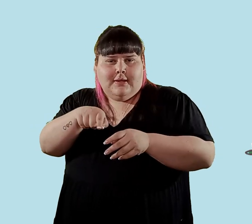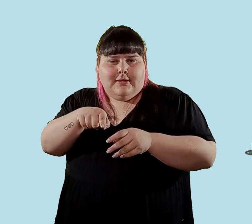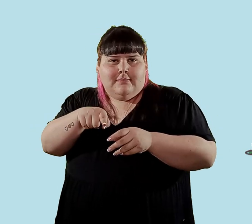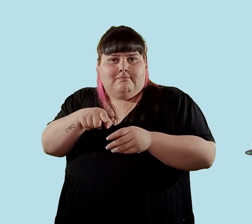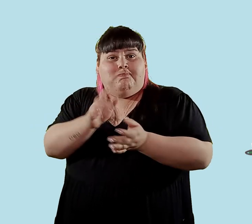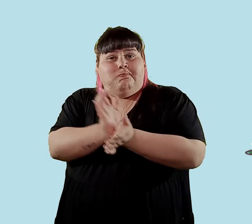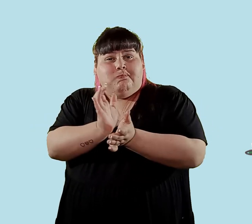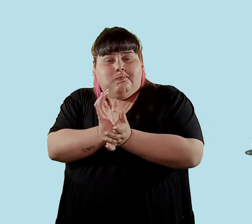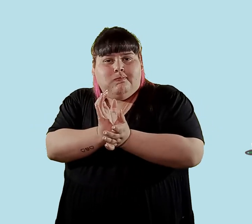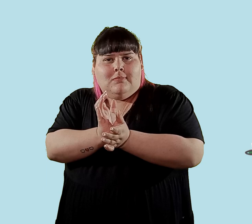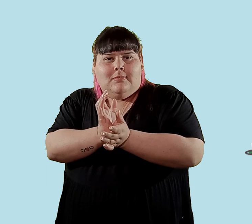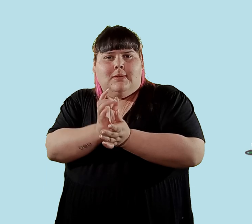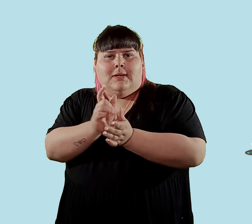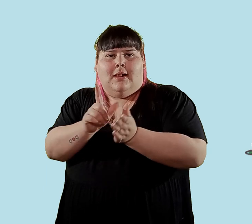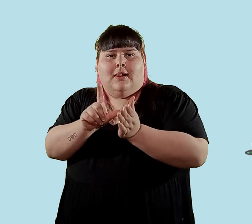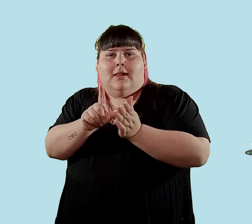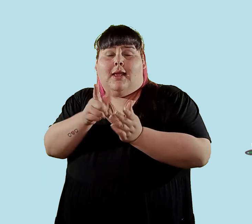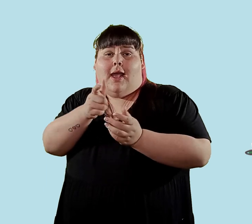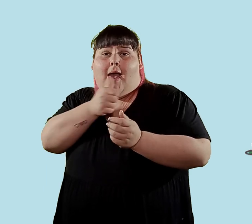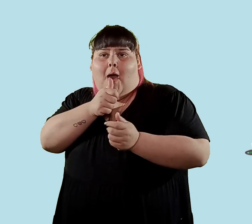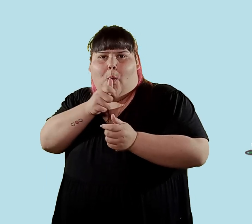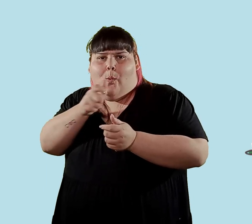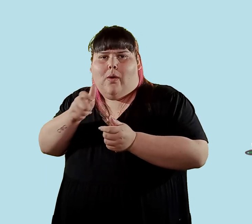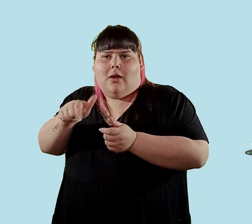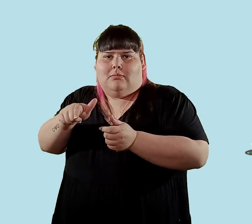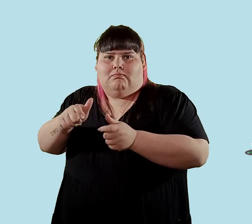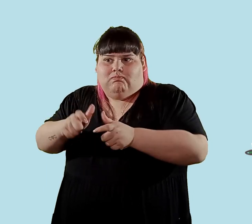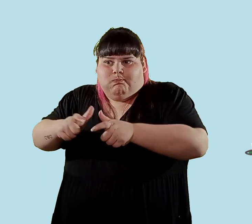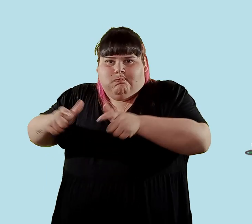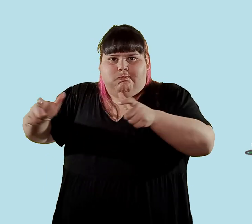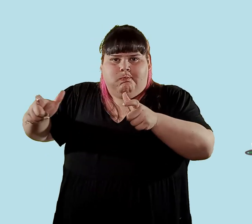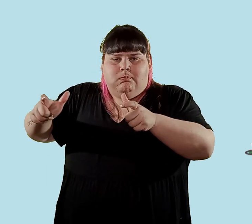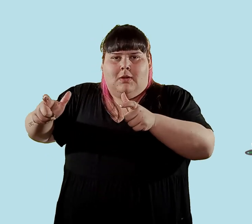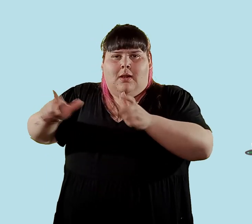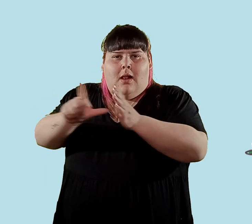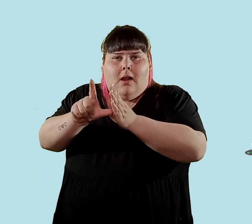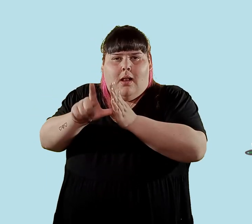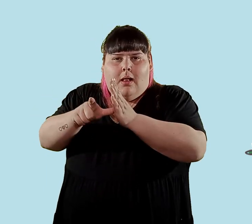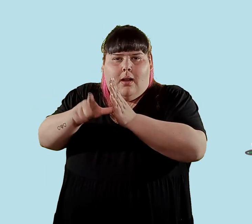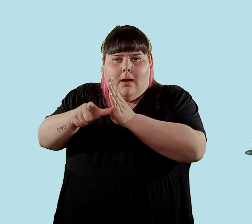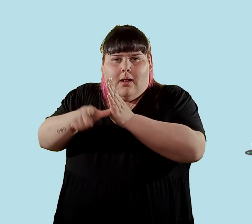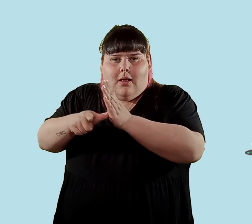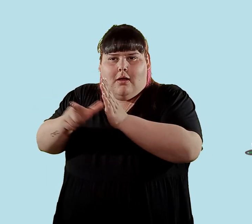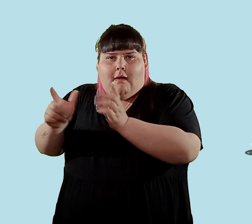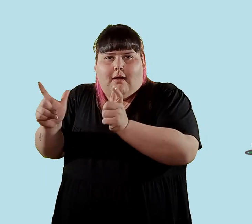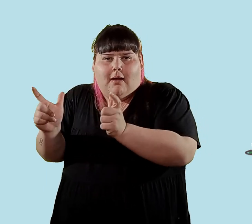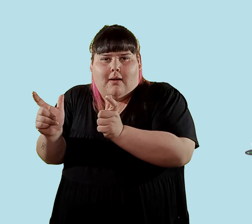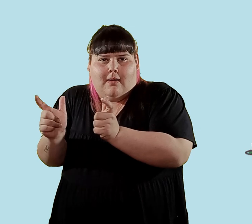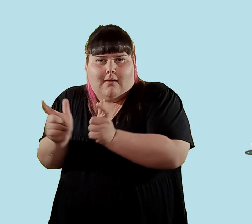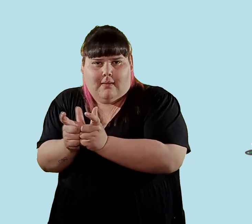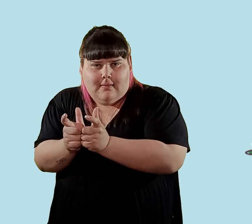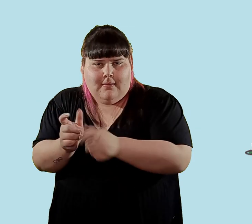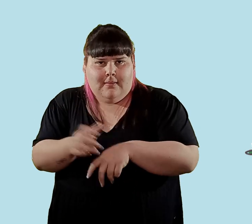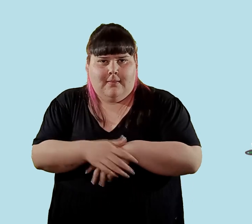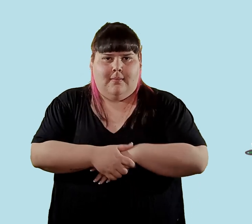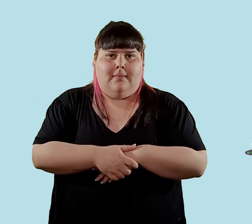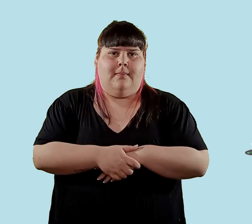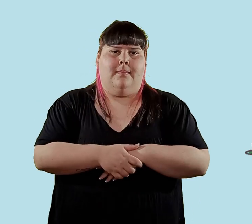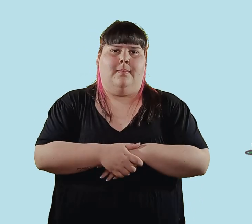Reduciendo con ello, la velocidad y el volumen del agua que fluye aguas abajo. [Música]